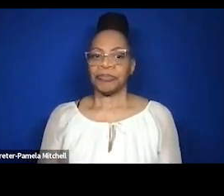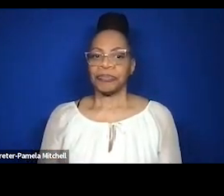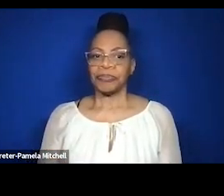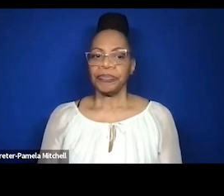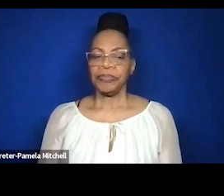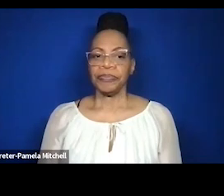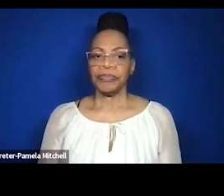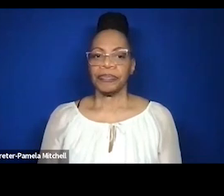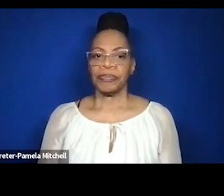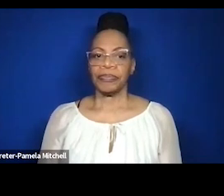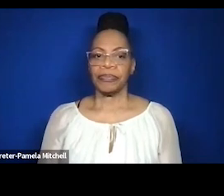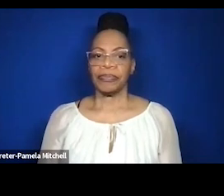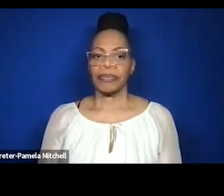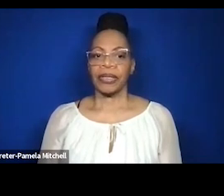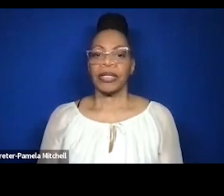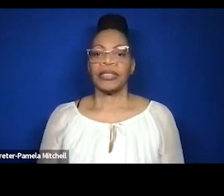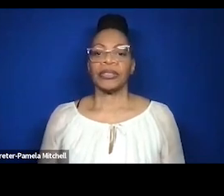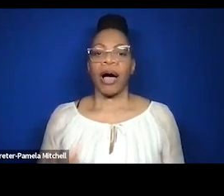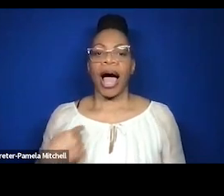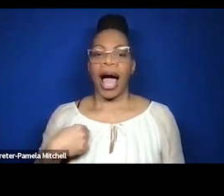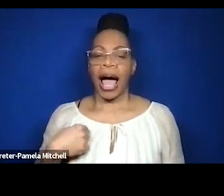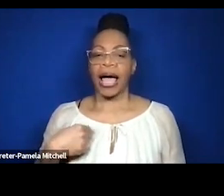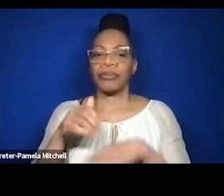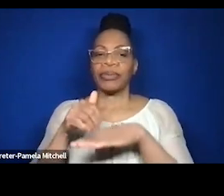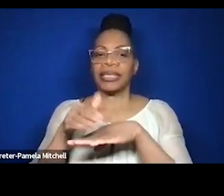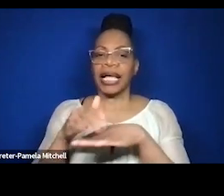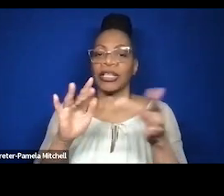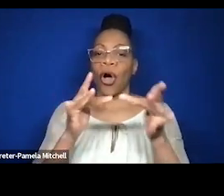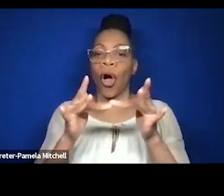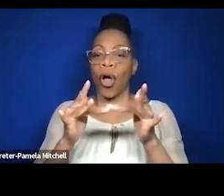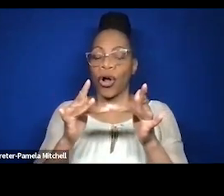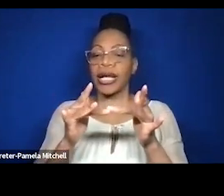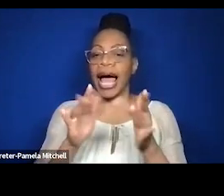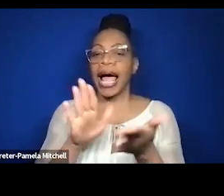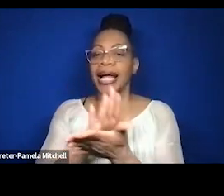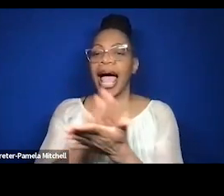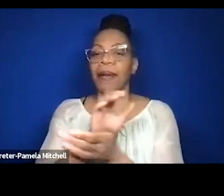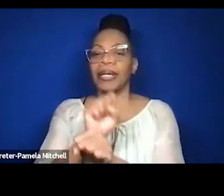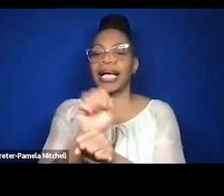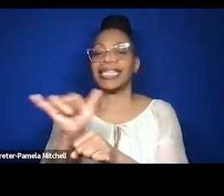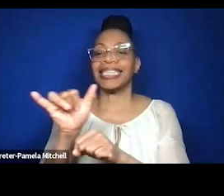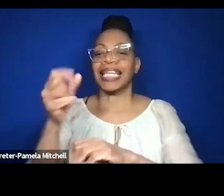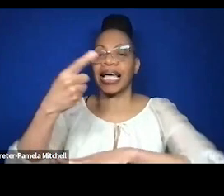Entonces, dicho esto, normalmente envío la solicitud en línea el mismo día que entrego el paquete en papel,